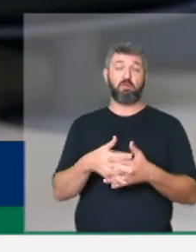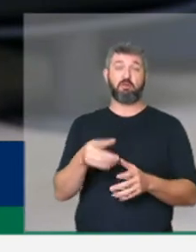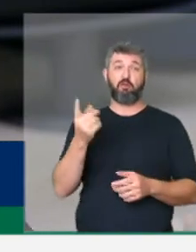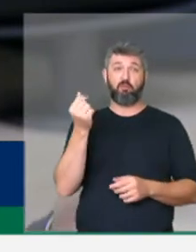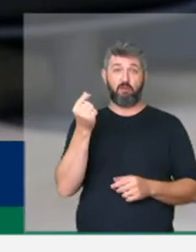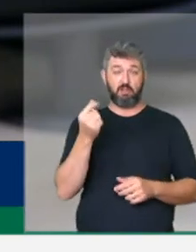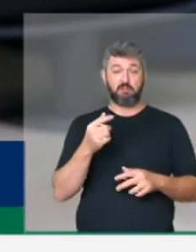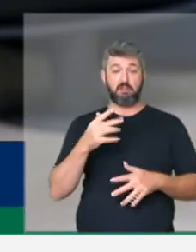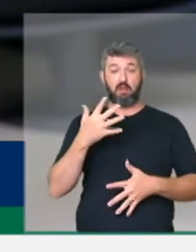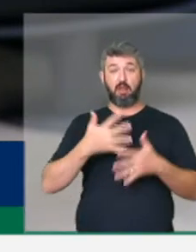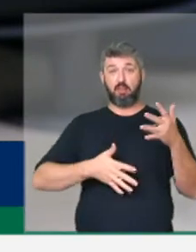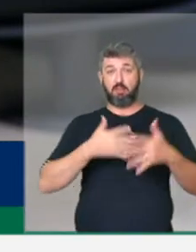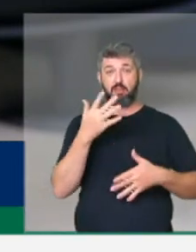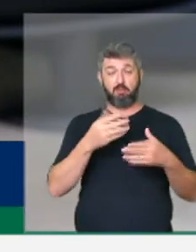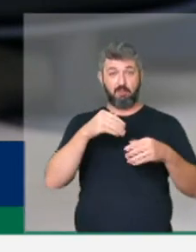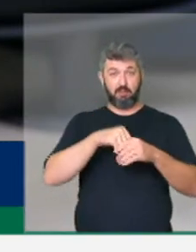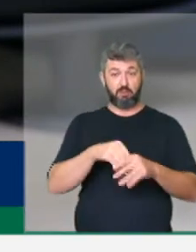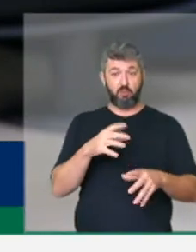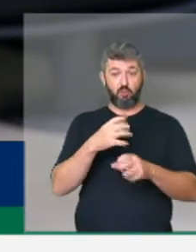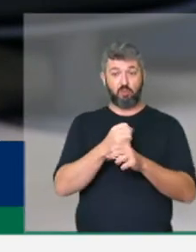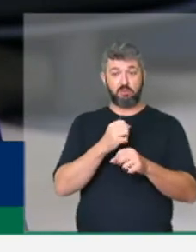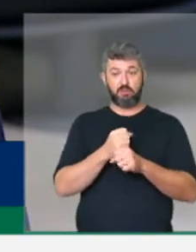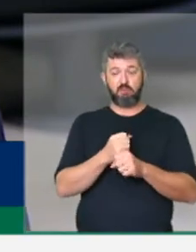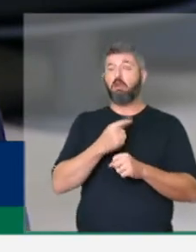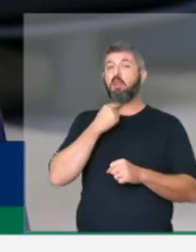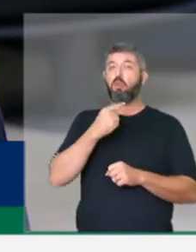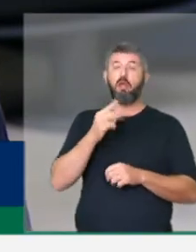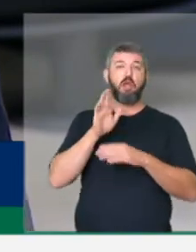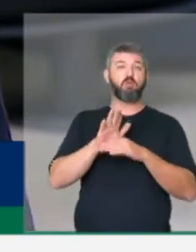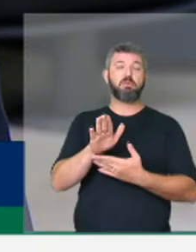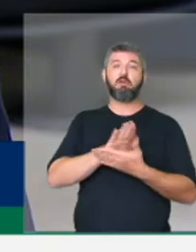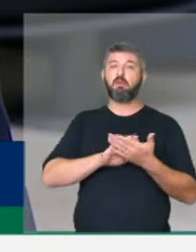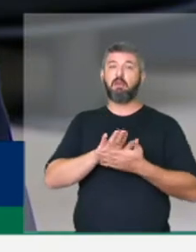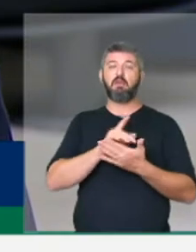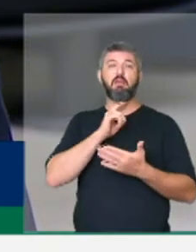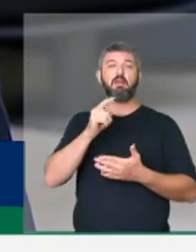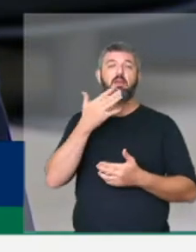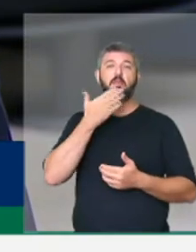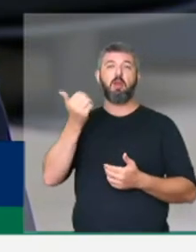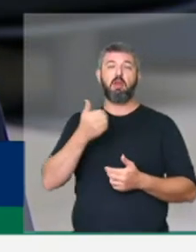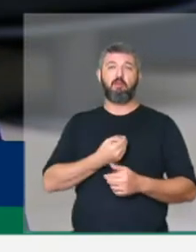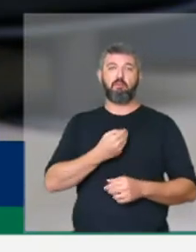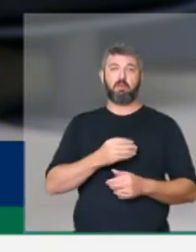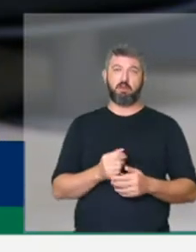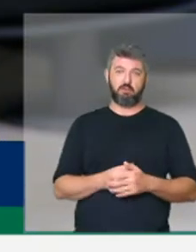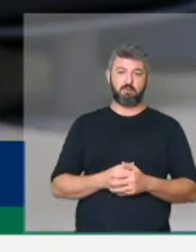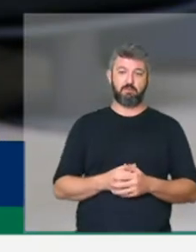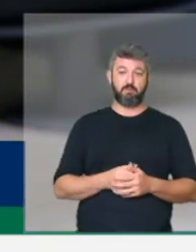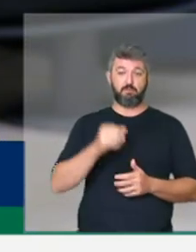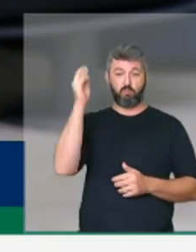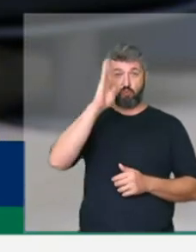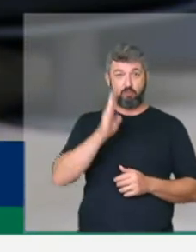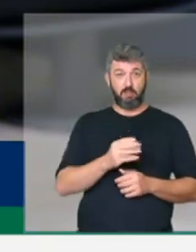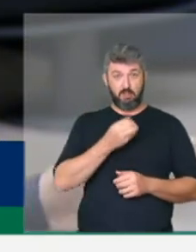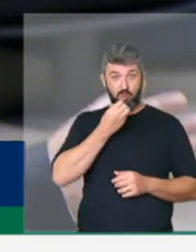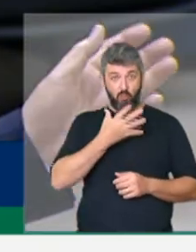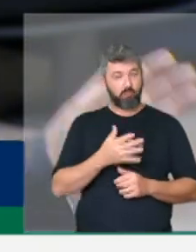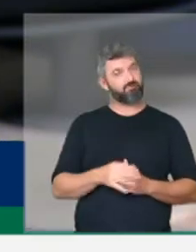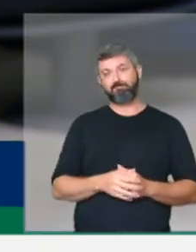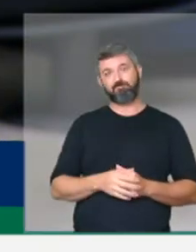VIVAS. O NORDESTE GANHA QUANDO TEM UMA OPORTUNIDADE DE CRIAR OPORTUNIDADES PRA QUE NOVOS EMPREENDEDORES POSSAM TOCO